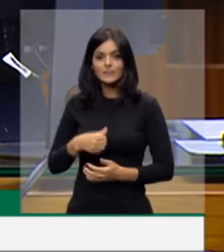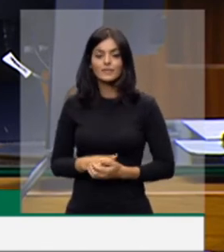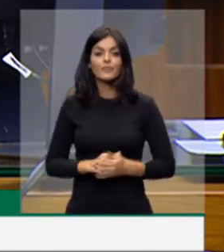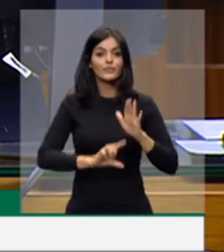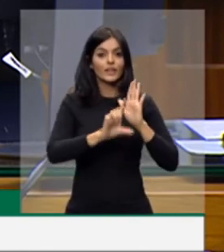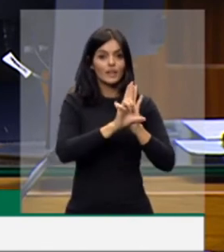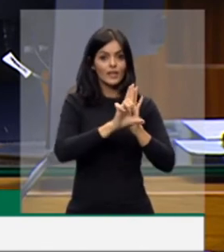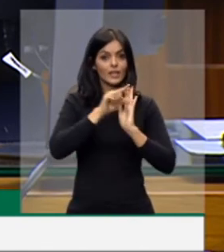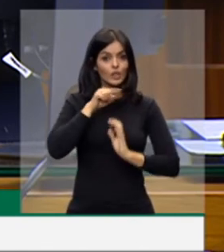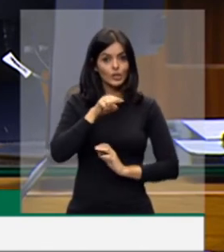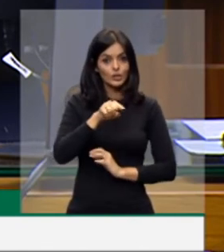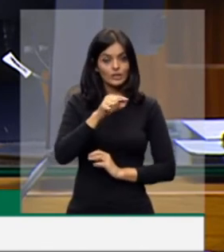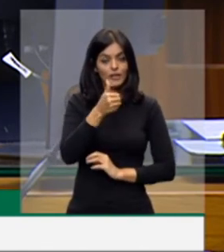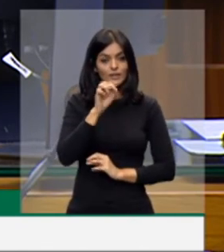LEI DE NÚMERO 1383 DE 26 DE